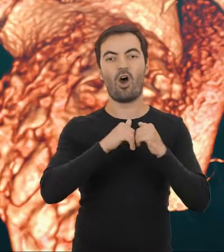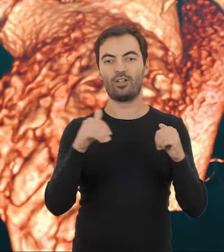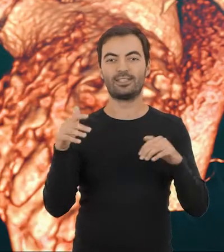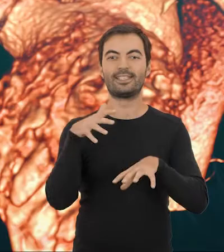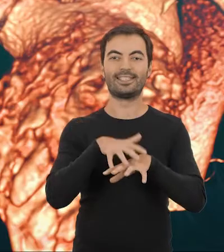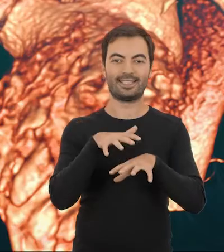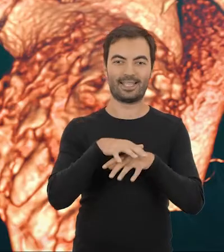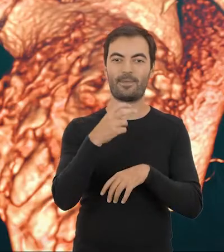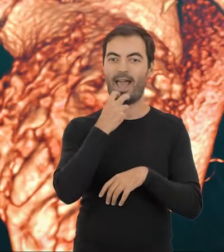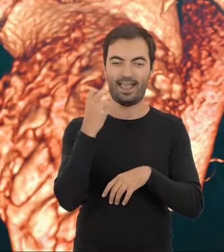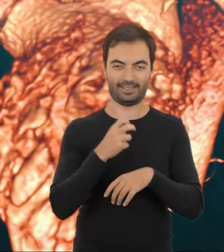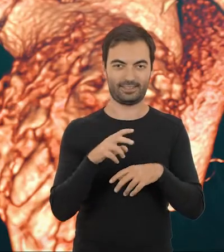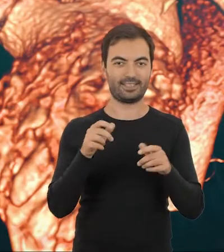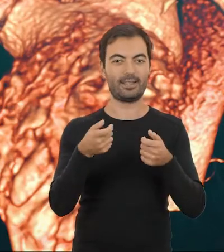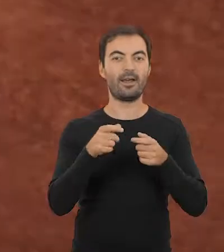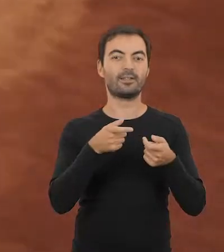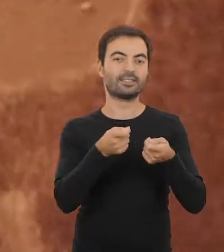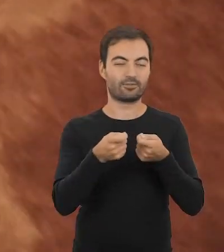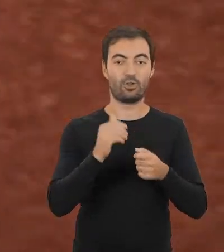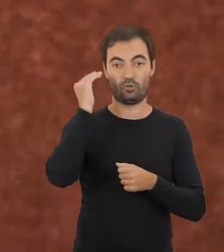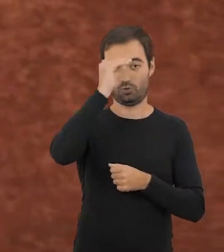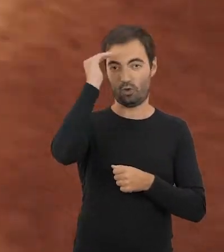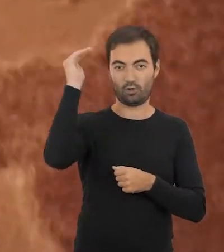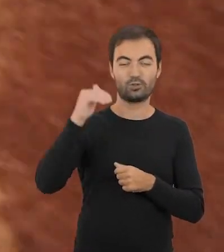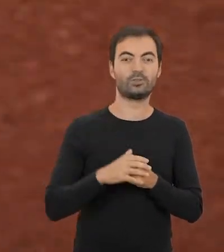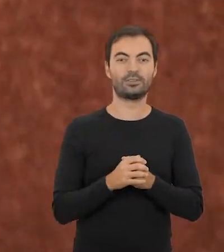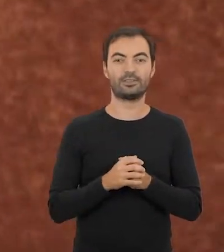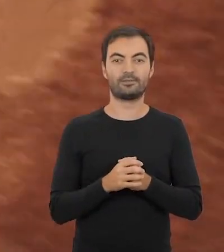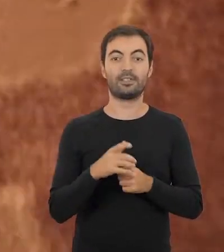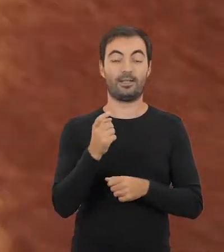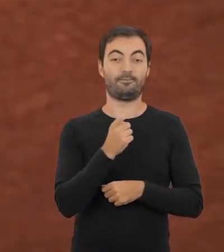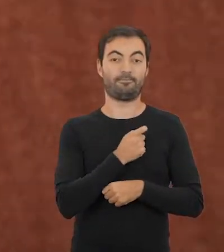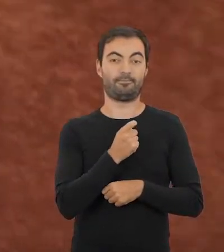U dorosłego tempo uderzeń serca wynosi średnio 70/min.